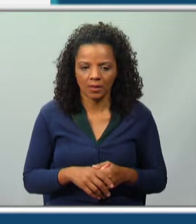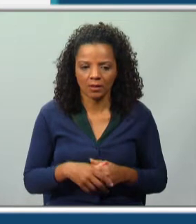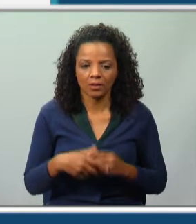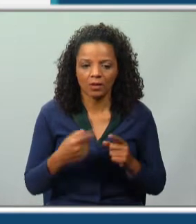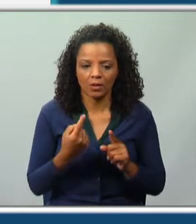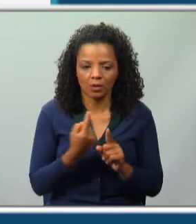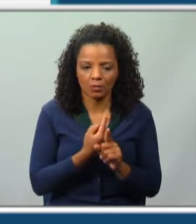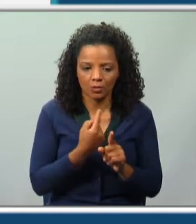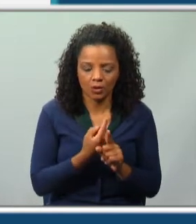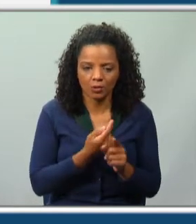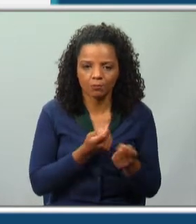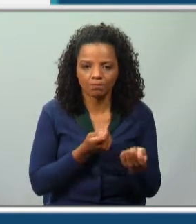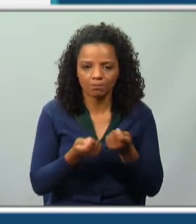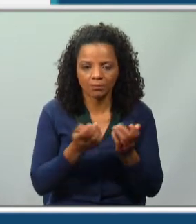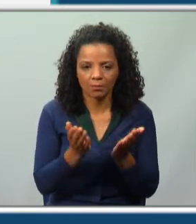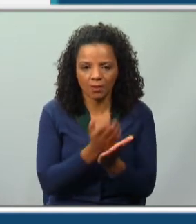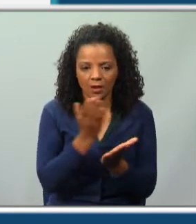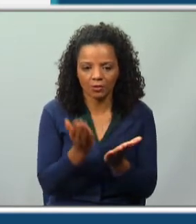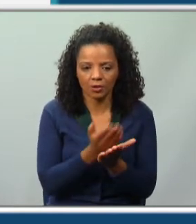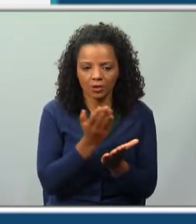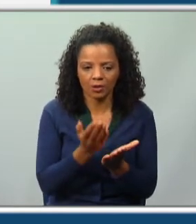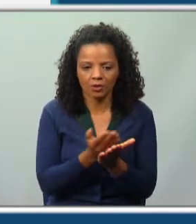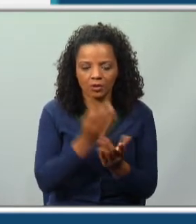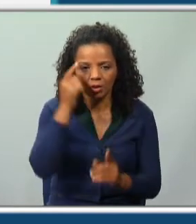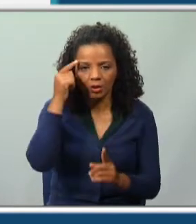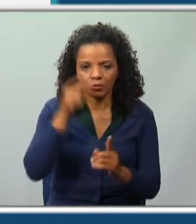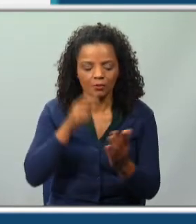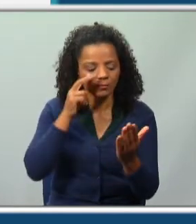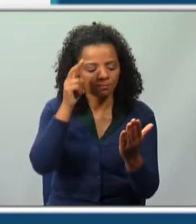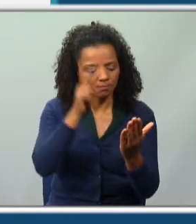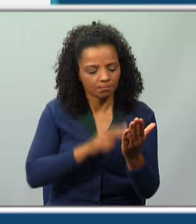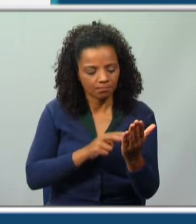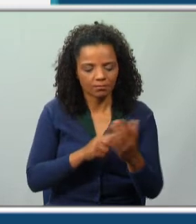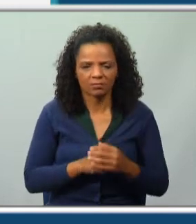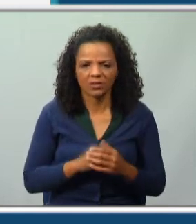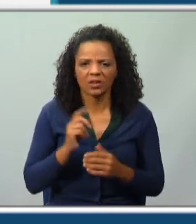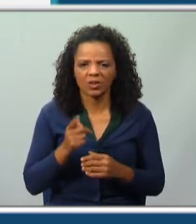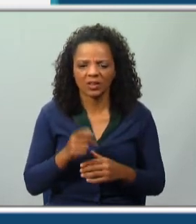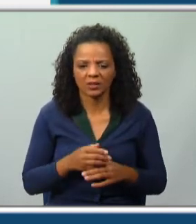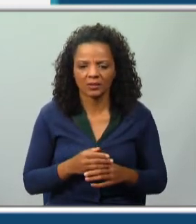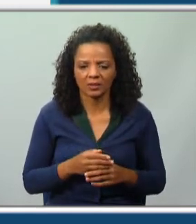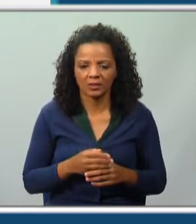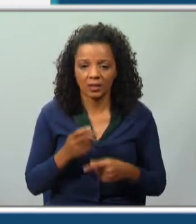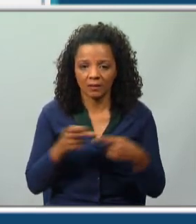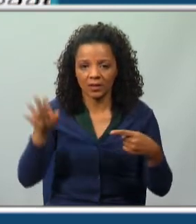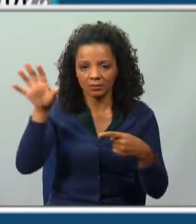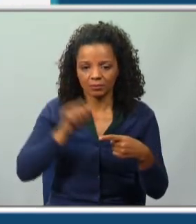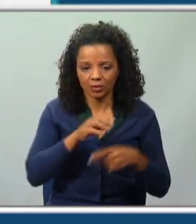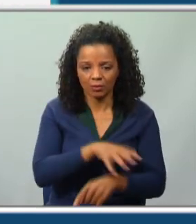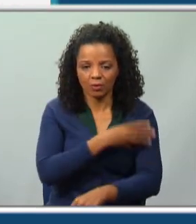objeto organizado em páginas que serve para ler qual era o teu pai era o o 在提供服務的頁面中組織的對象讀你父親是什麼